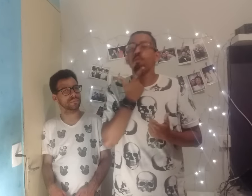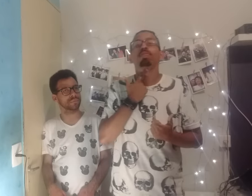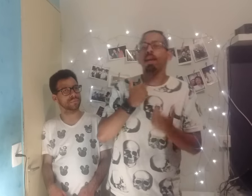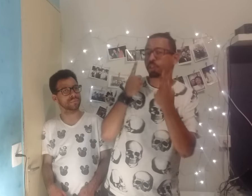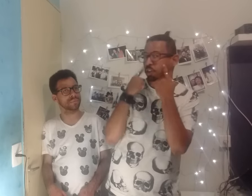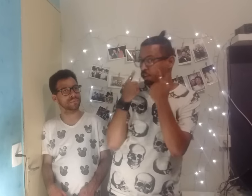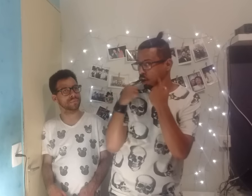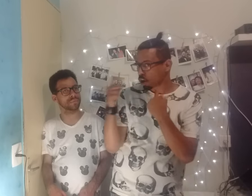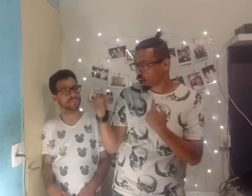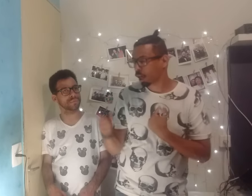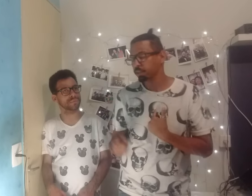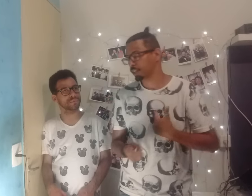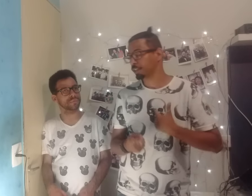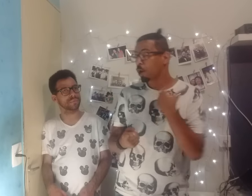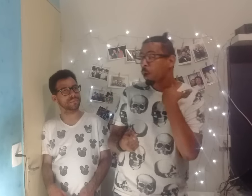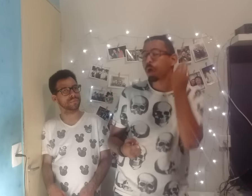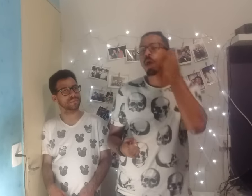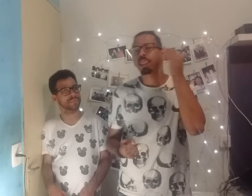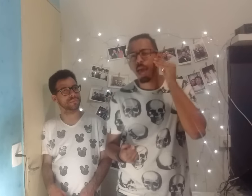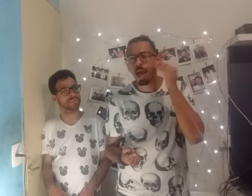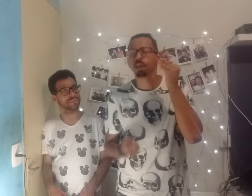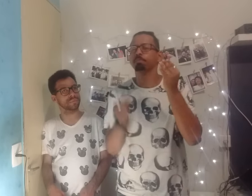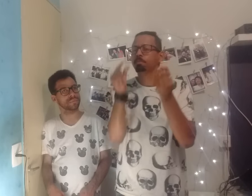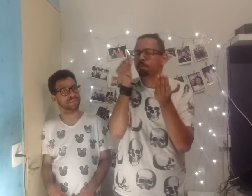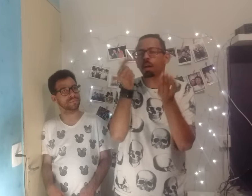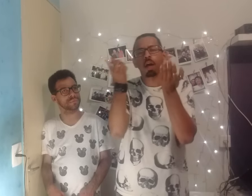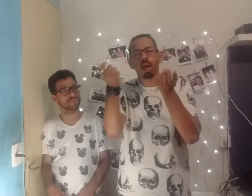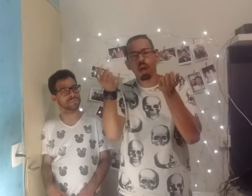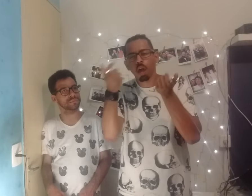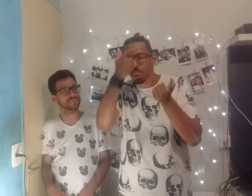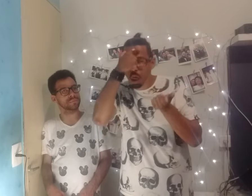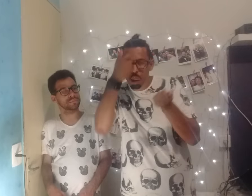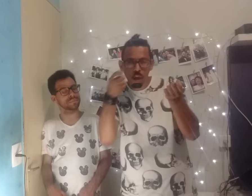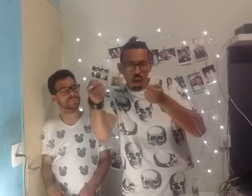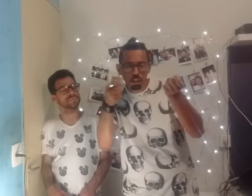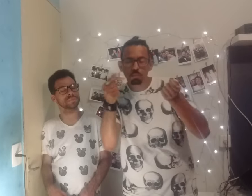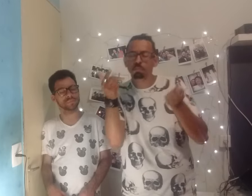ela quase cara diferente , chora . eu consciência